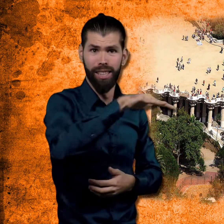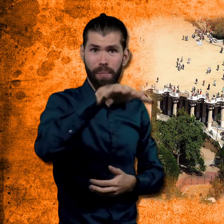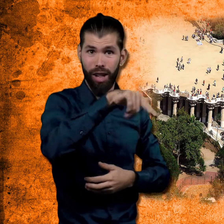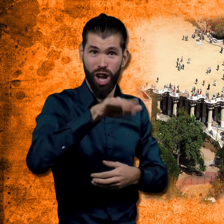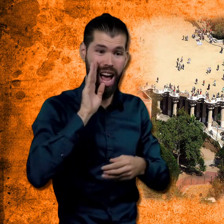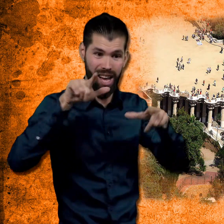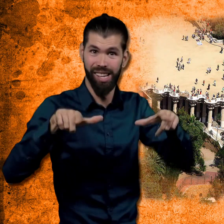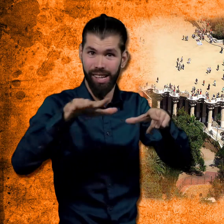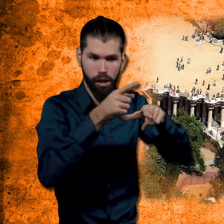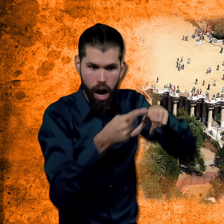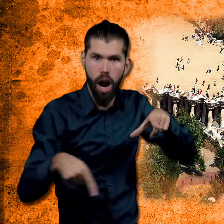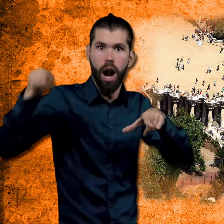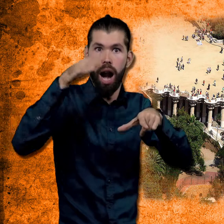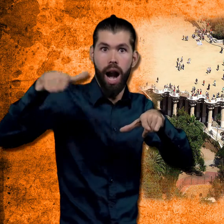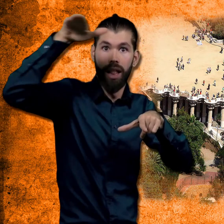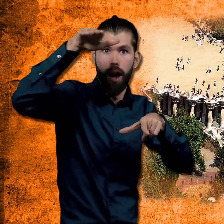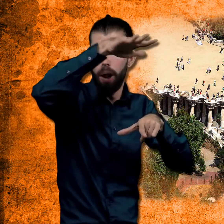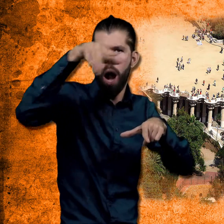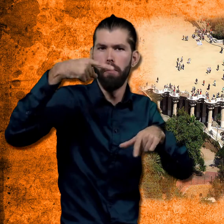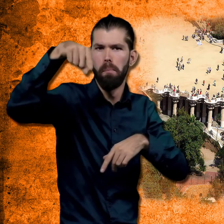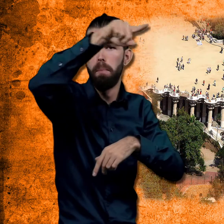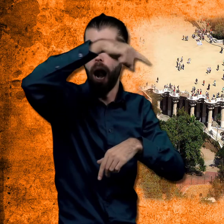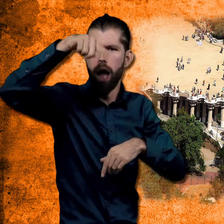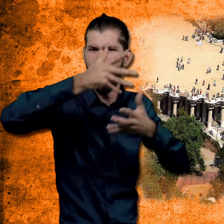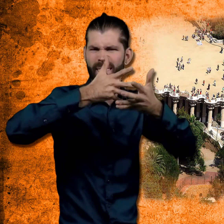Per damunt d’aquest espai se situa una gran plaça,